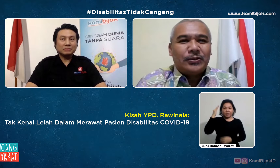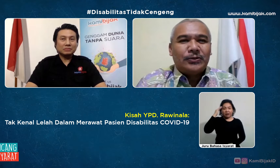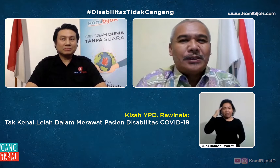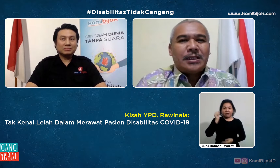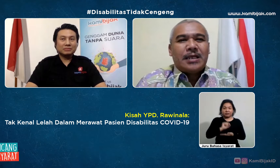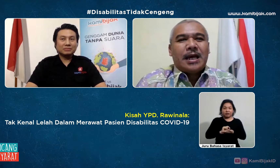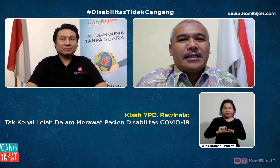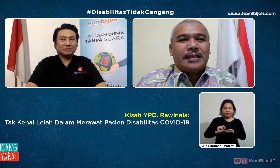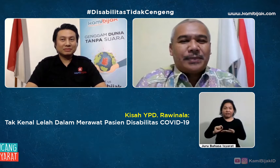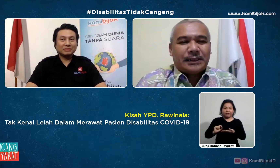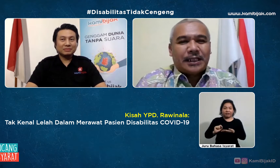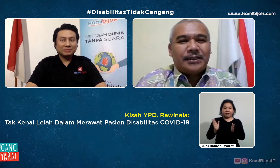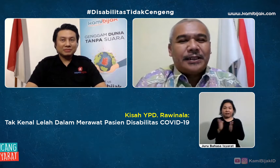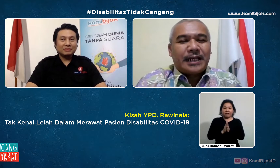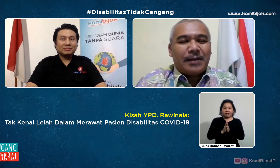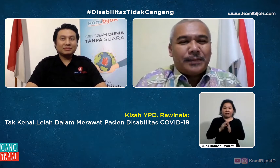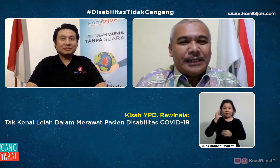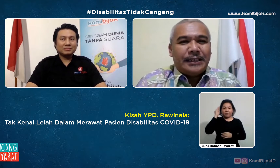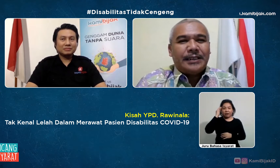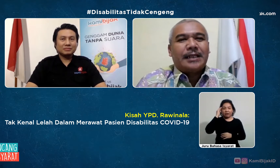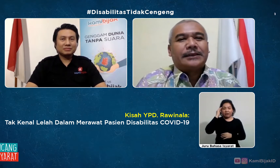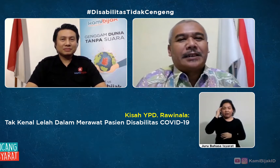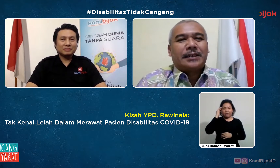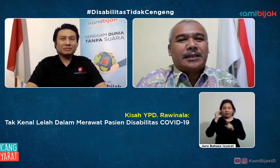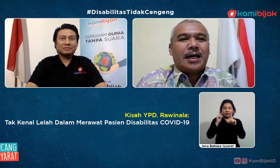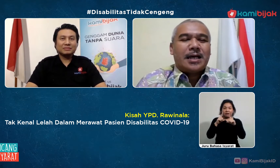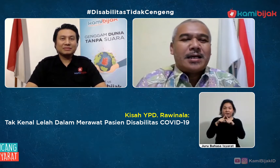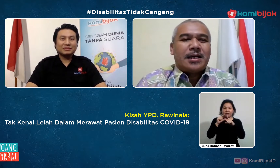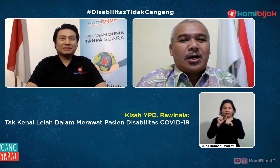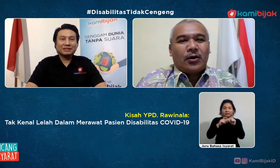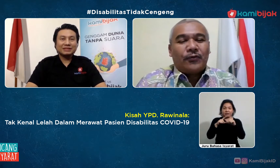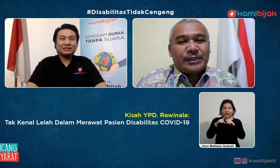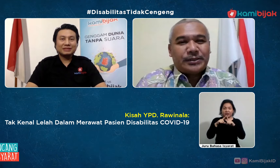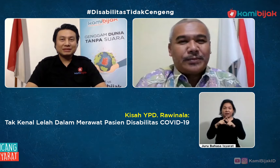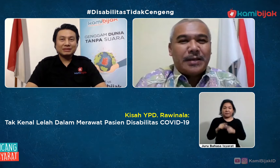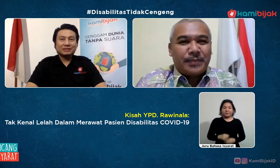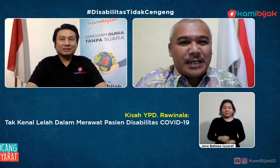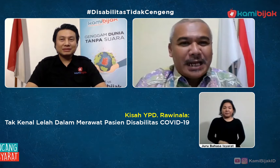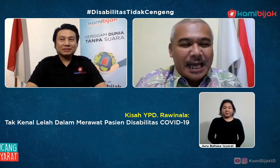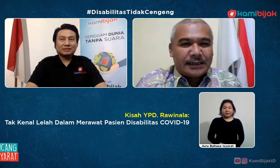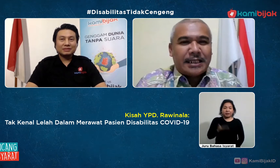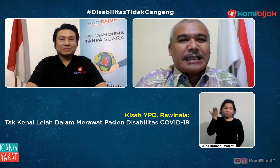yang lalu ada peserta didik kami yang terkena covid 19.